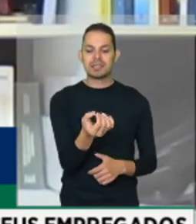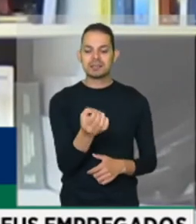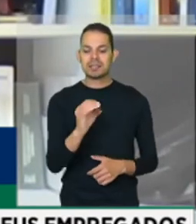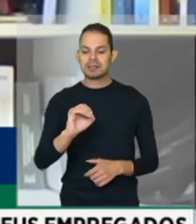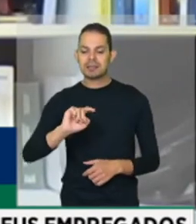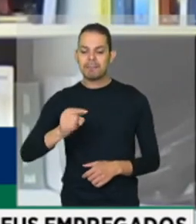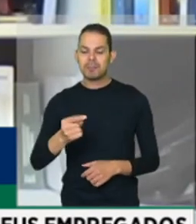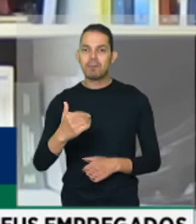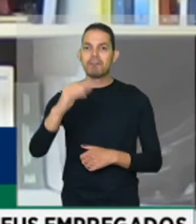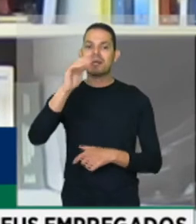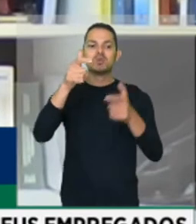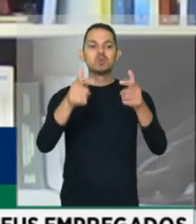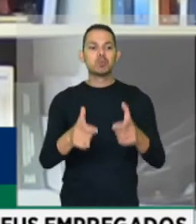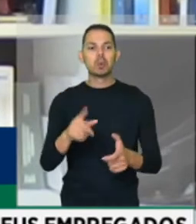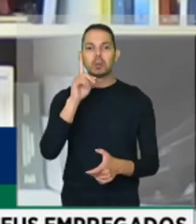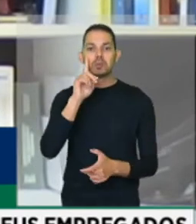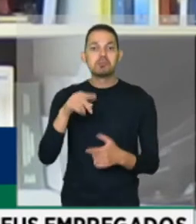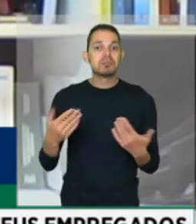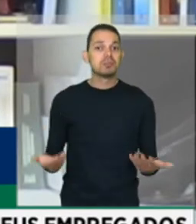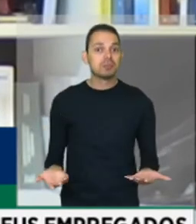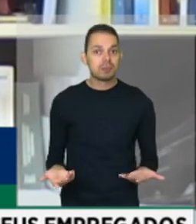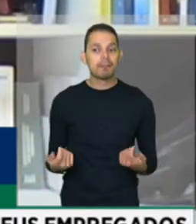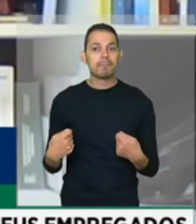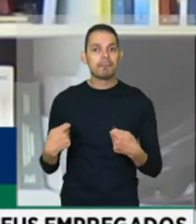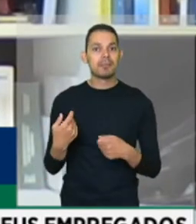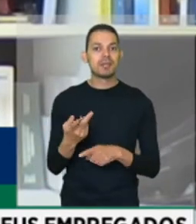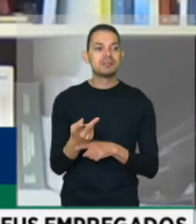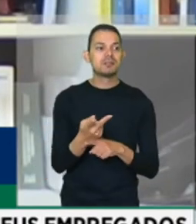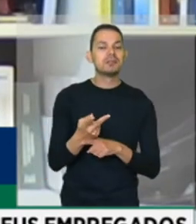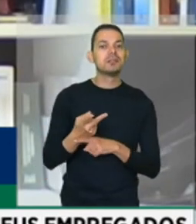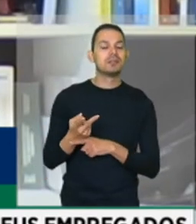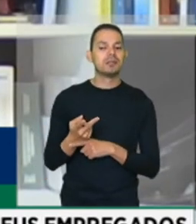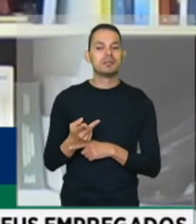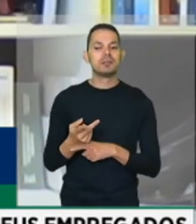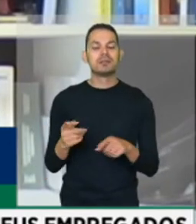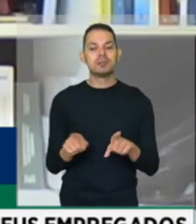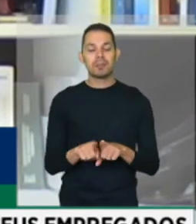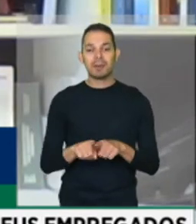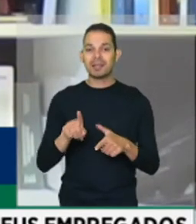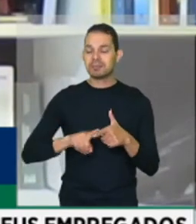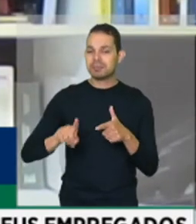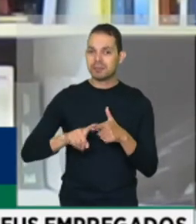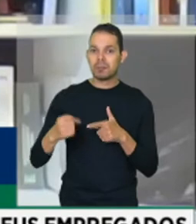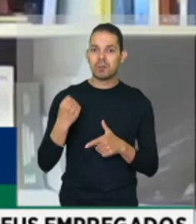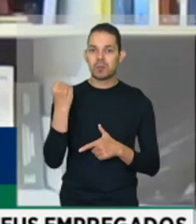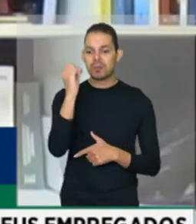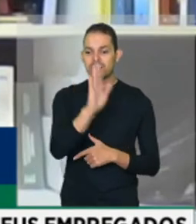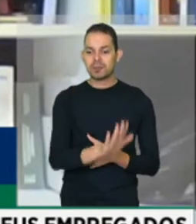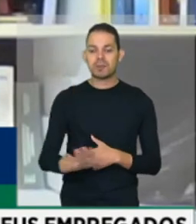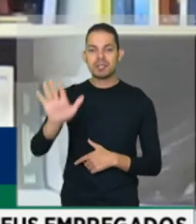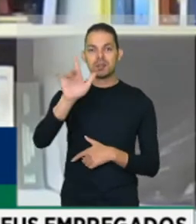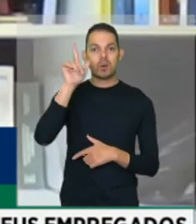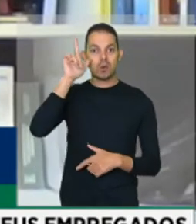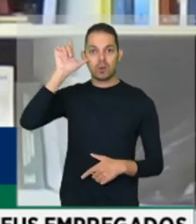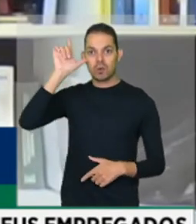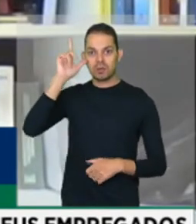MAIS, E QUERO AQUI TAMBÉM EXTERNAR A PREOCUPAÇÃO EM RELAÇÃO A CRISE SOCIAL QUE SE ABATE NO BRASIL. ONTEM A PETROBRÁS ANUNCIOU UM AUMENTO